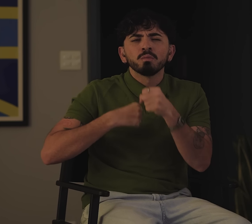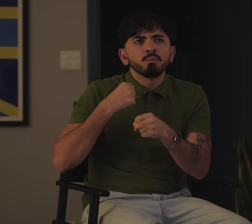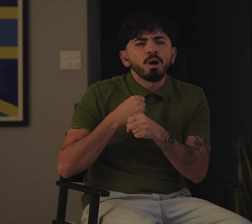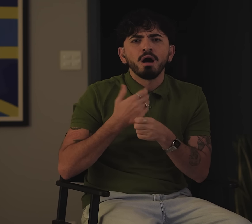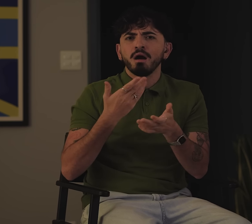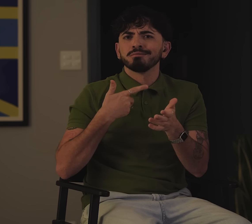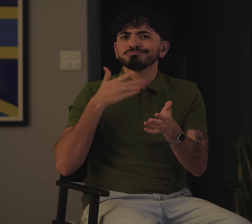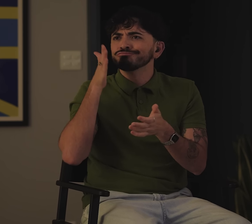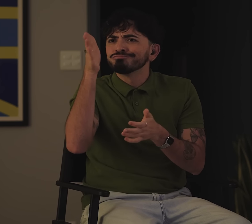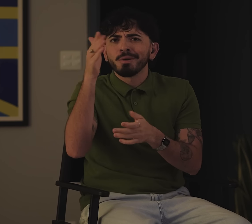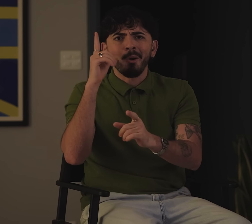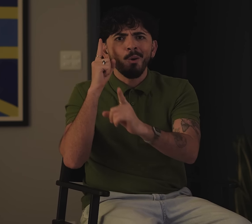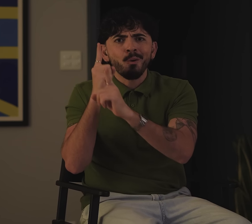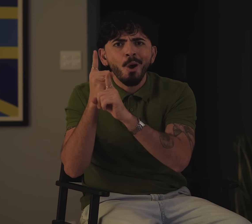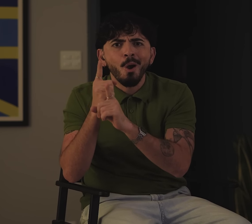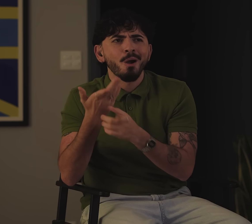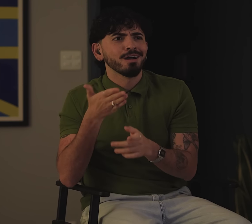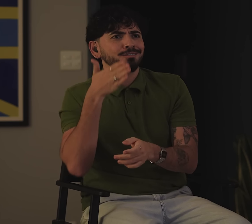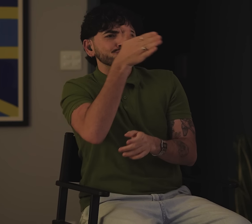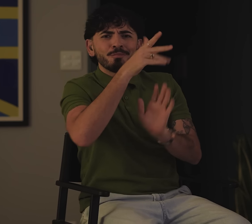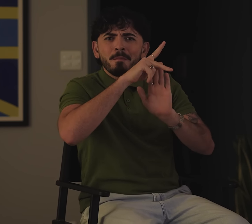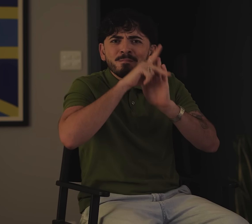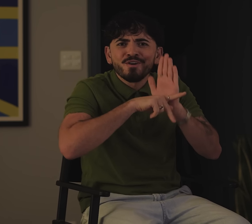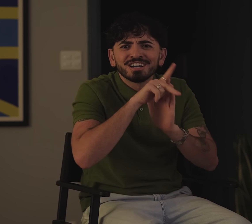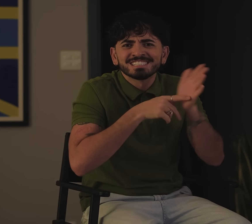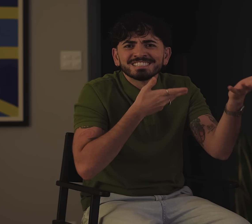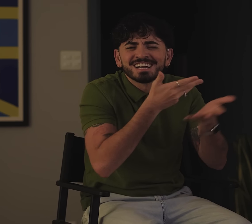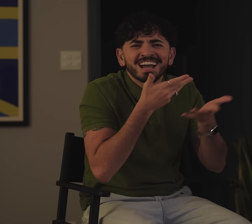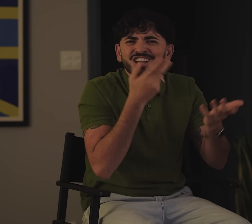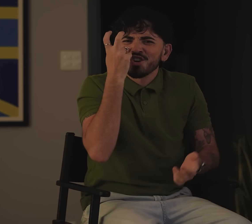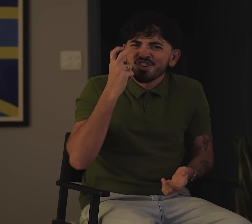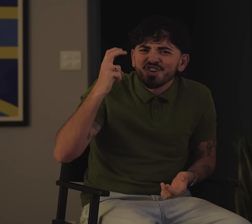Vieram encontros presenciais, projetos sociais, ações culturais,